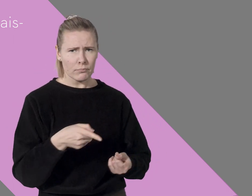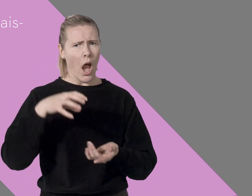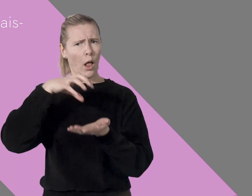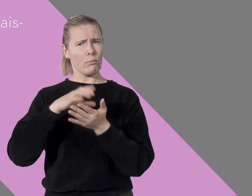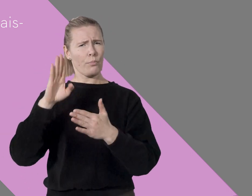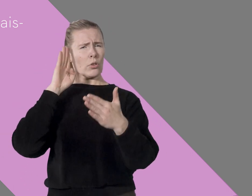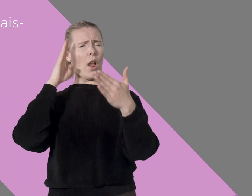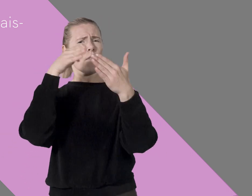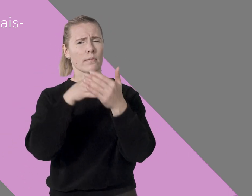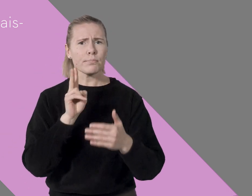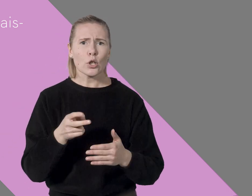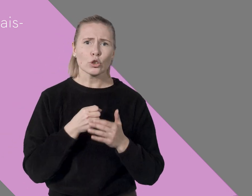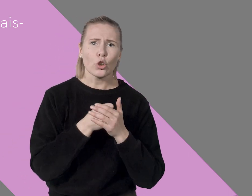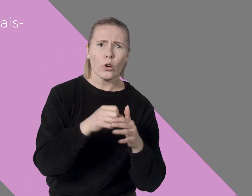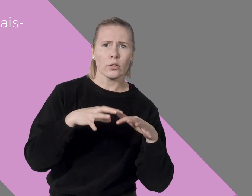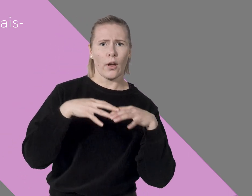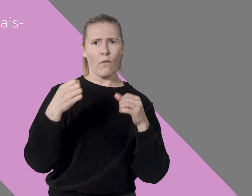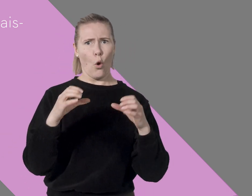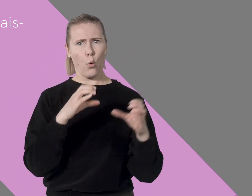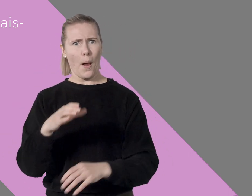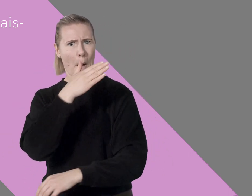että hallituksen tavoitteena on sosiaali- ja terveydenhuollon -